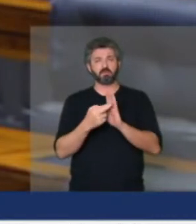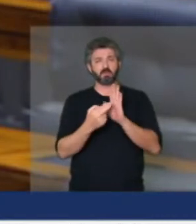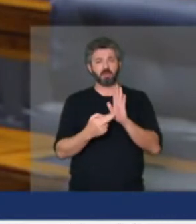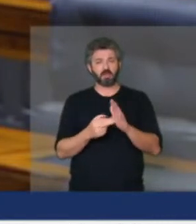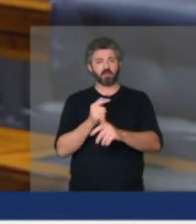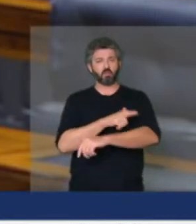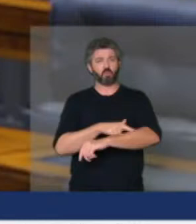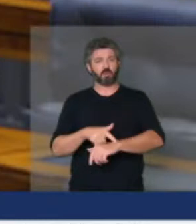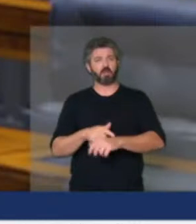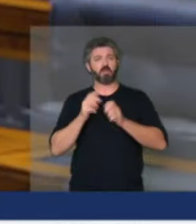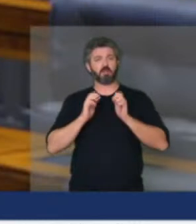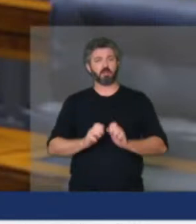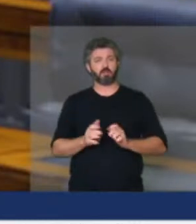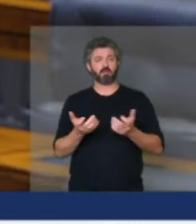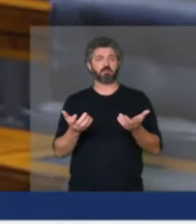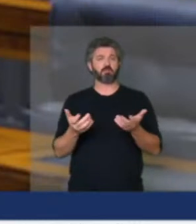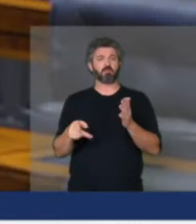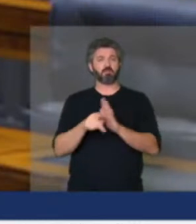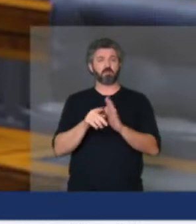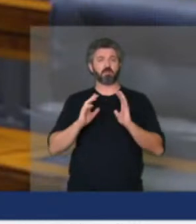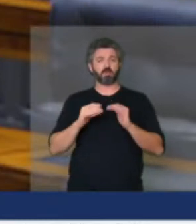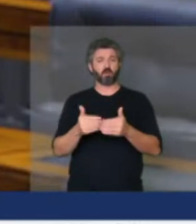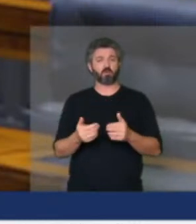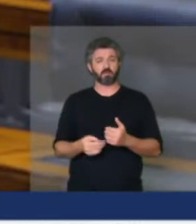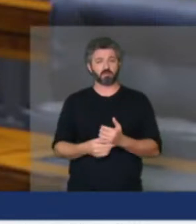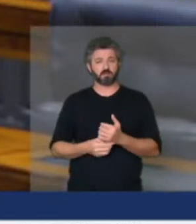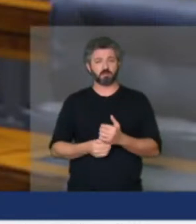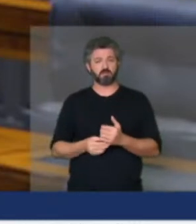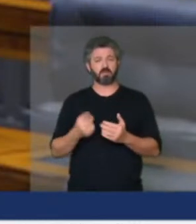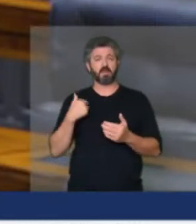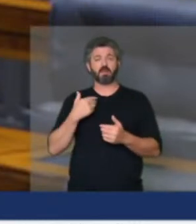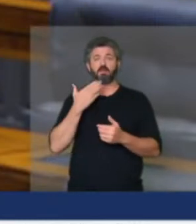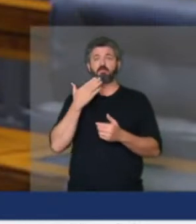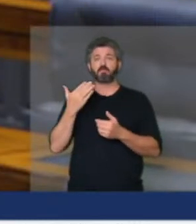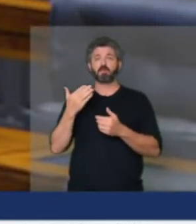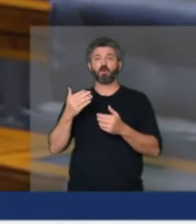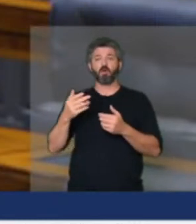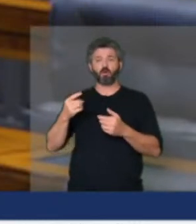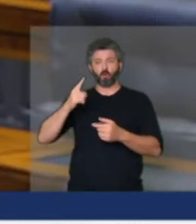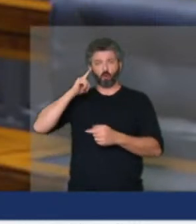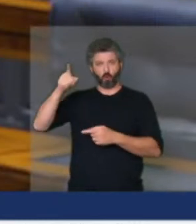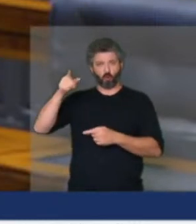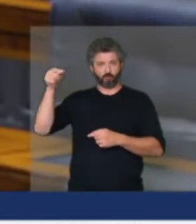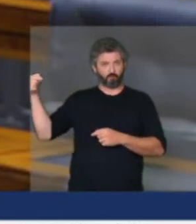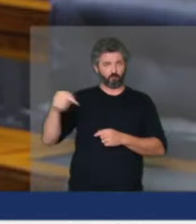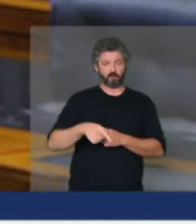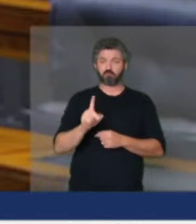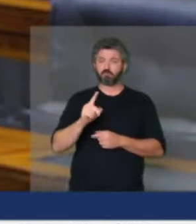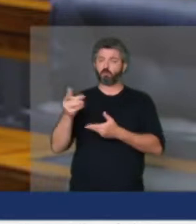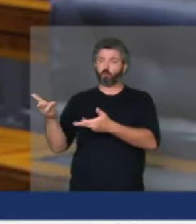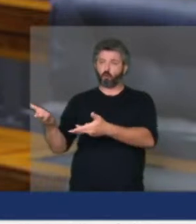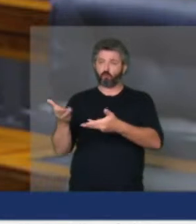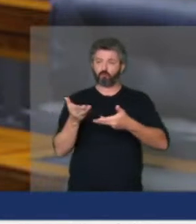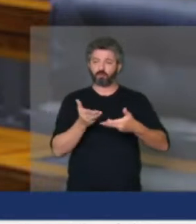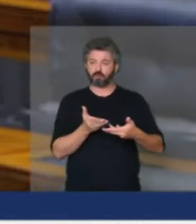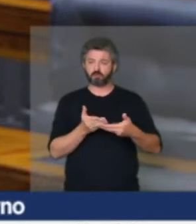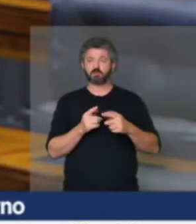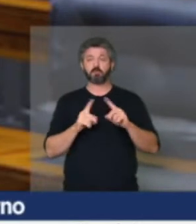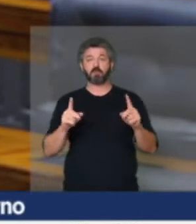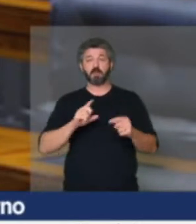É TRANSFORMAR A CONVOCAÇÃO EM CONVITE, DESDE QUE HAJA UMA DATA CONFIRMADA. NÓS VAMOS MANTER O PEDIDO DE RETIRADA DE PAUTA, SENHOR PRESIDENTE. PORQUE ACHAMOS QUE A